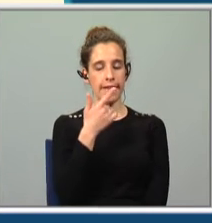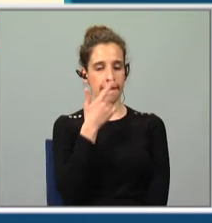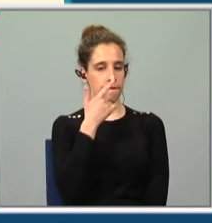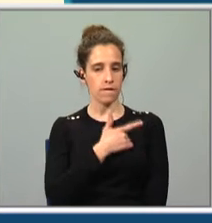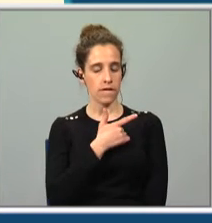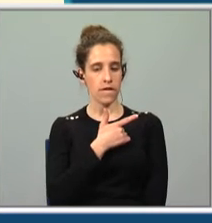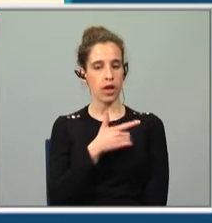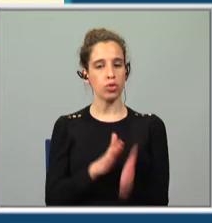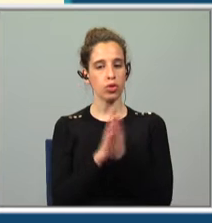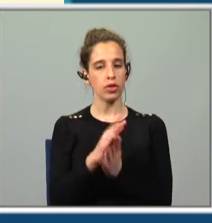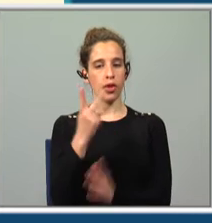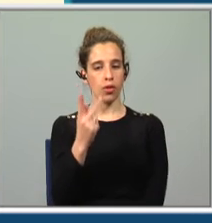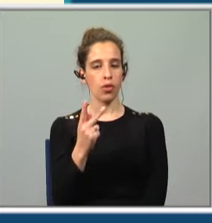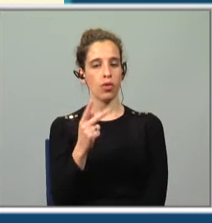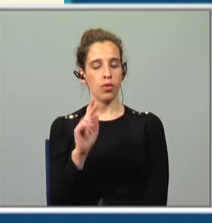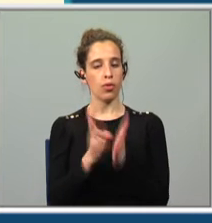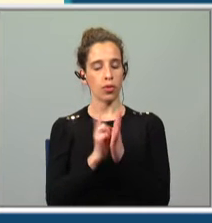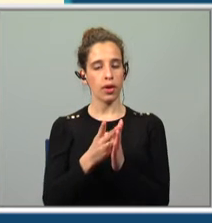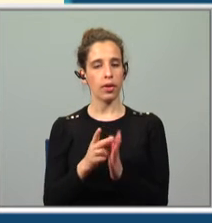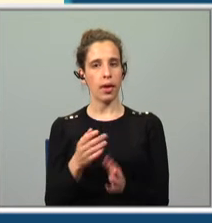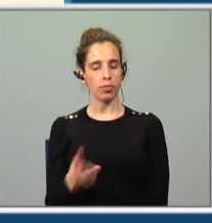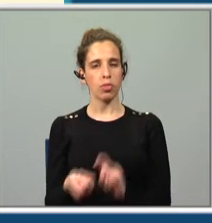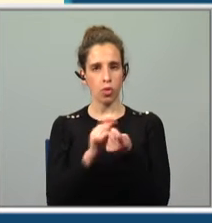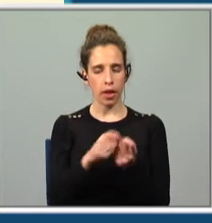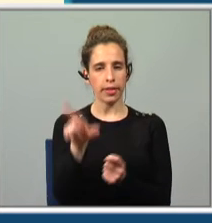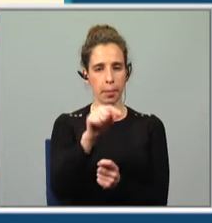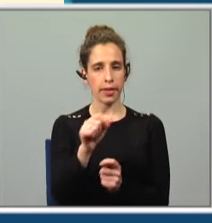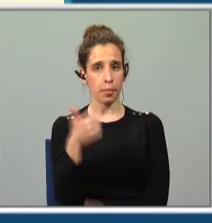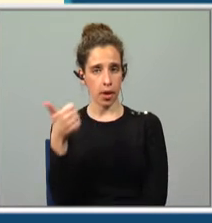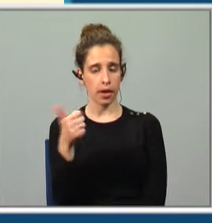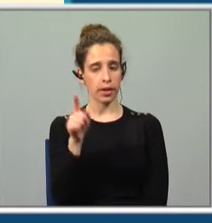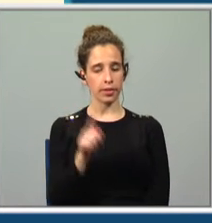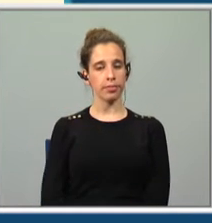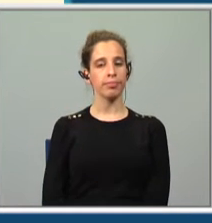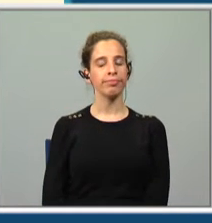vocabulário adequado também estive bem nesta parte Então olha 合適的詞彙我對這部分也很好所以看